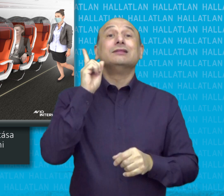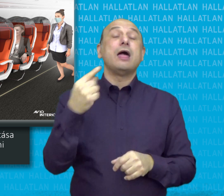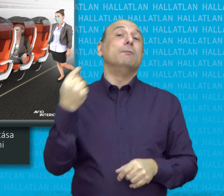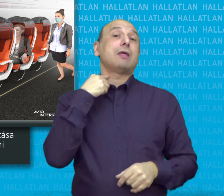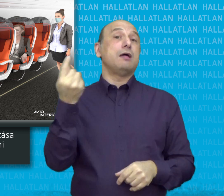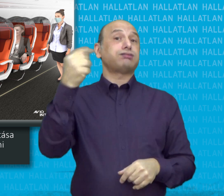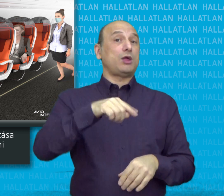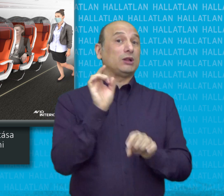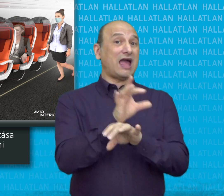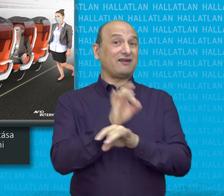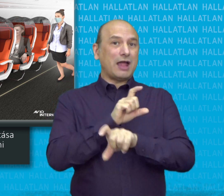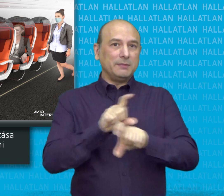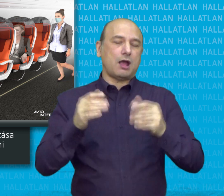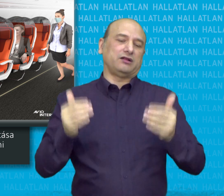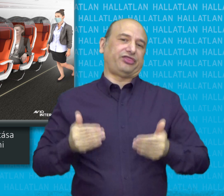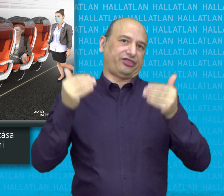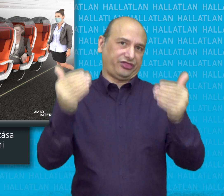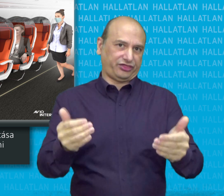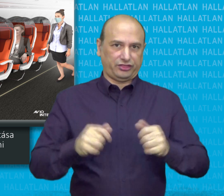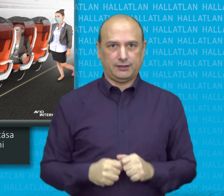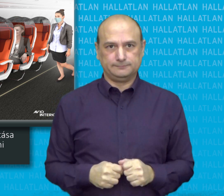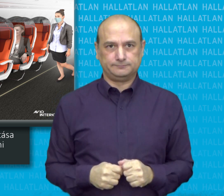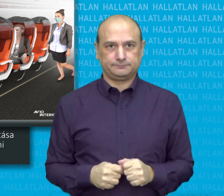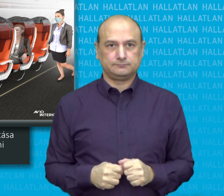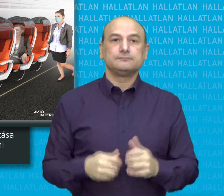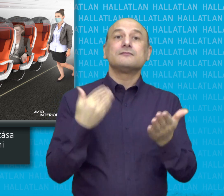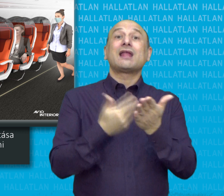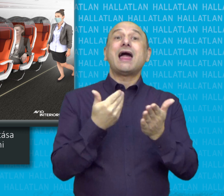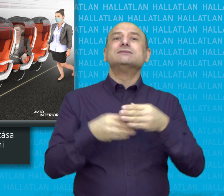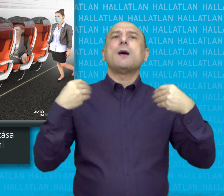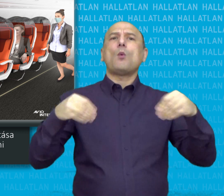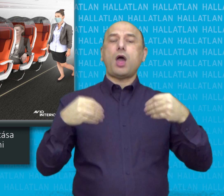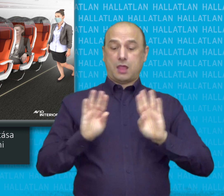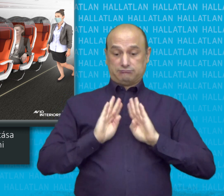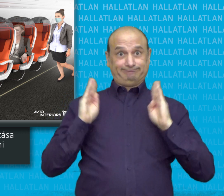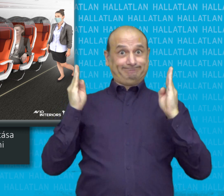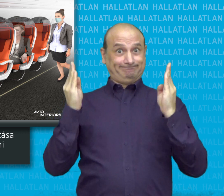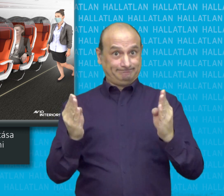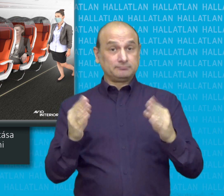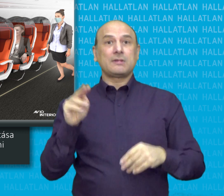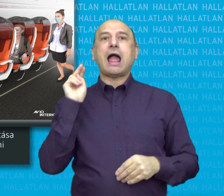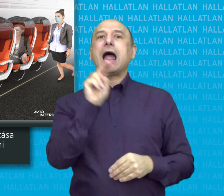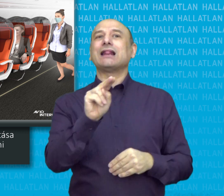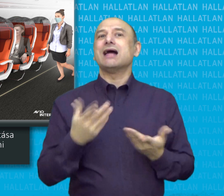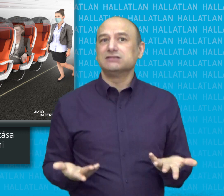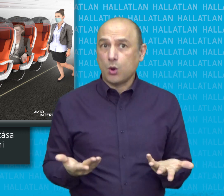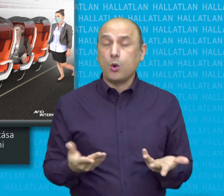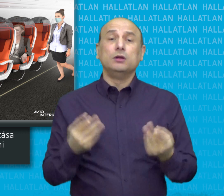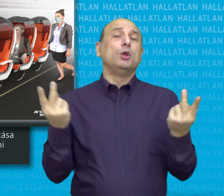ám a járványhelyzet miatt mindez halasztásra kerül. A székekre szerelhető egy átlátszó anyagból készült kis burok